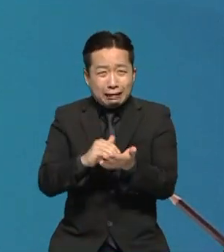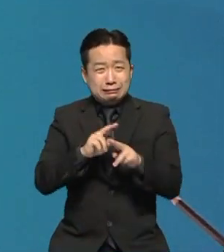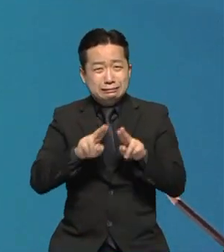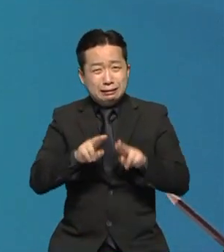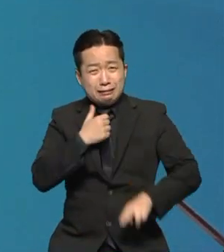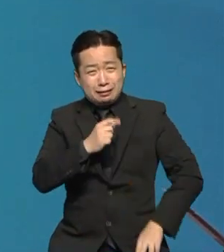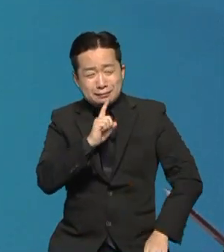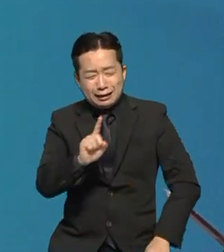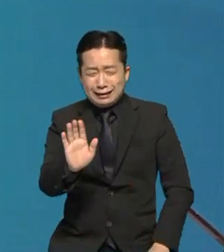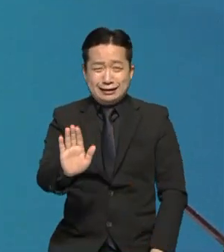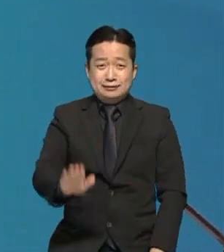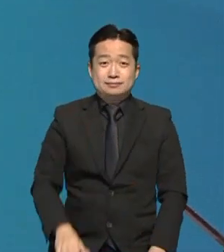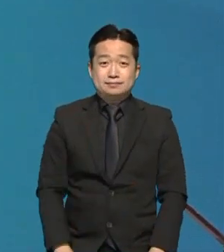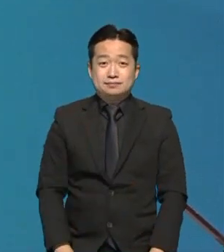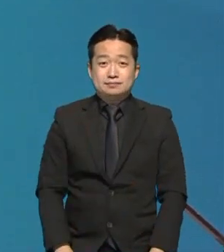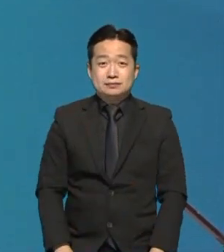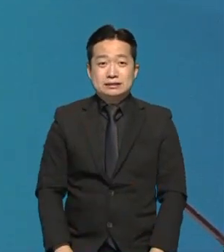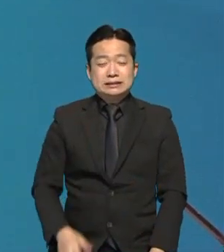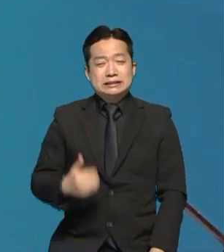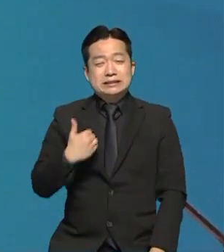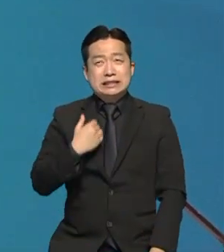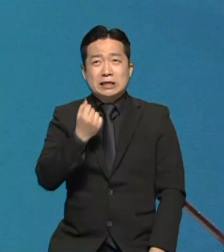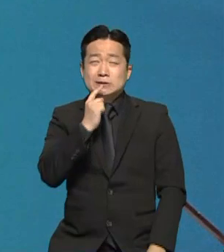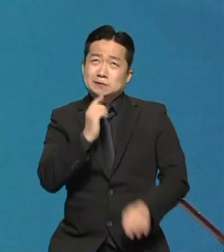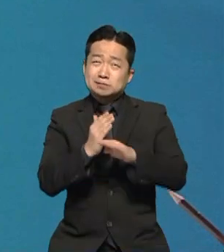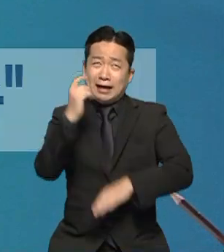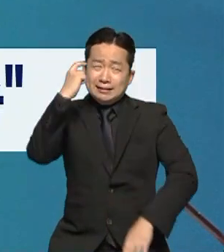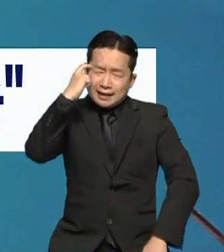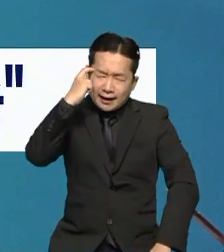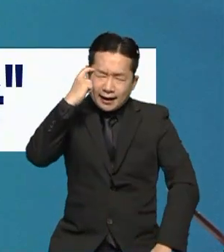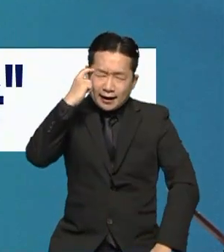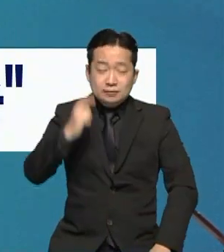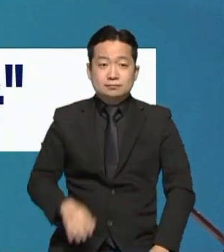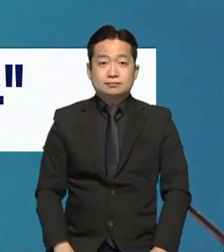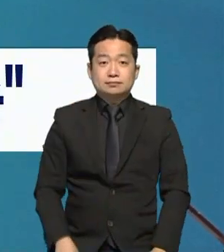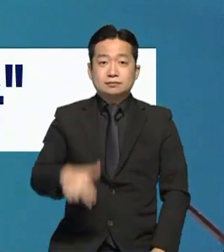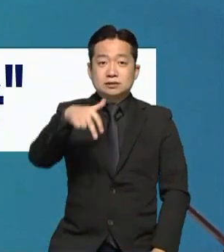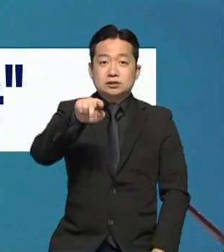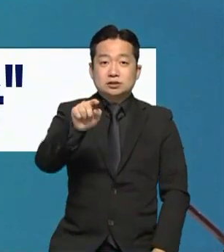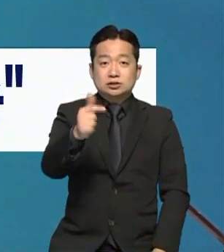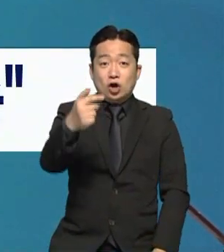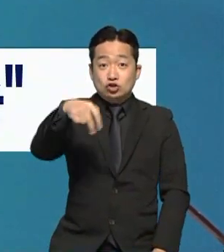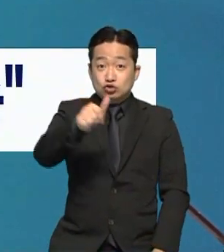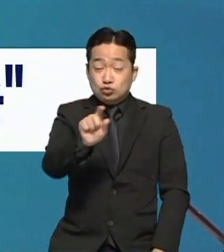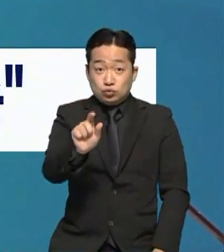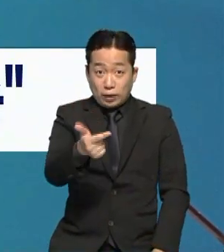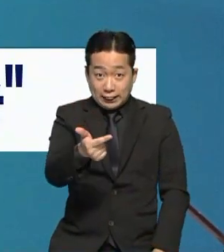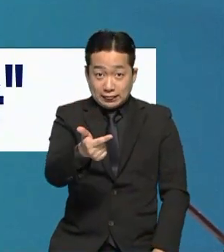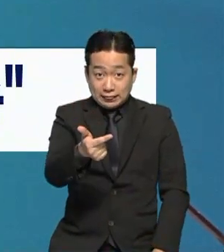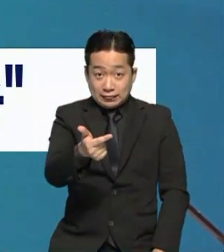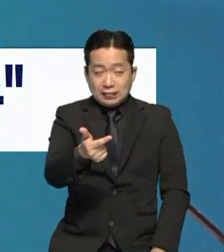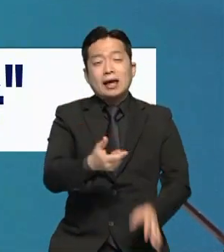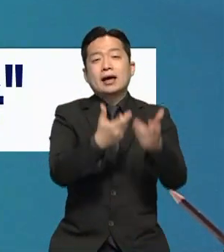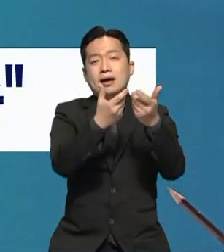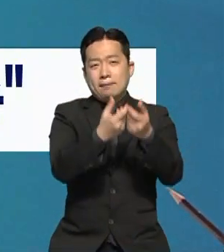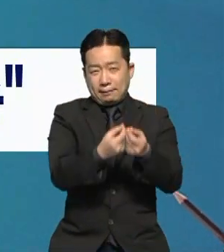이거 좀 많이 나갔다고 생각하는 게 전두환을 부적절한 예를 들었던 예가 있습니다.